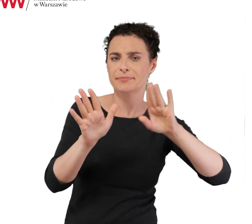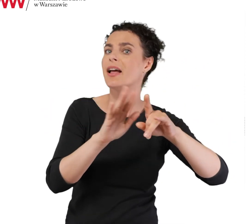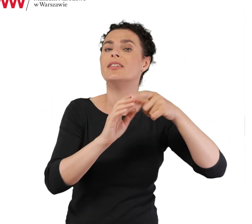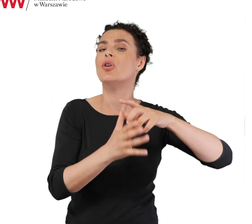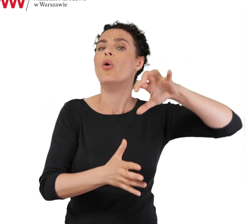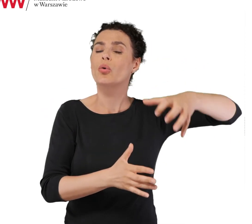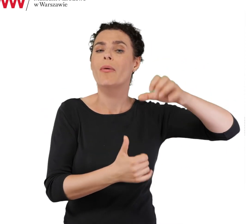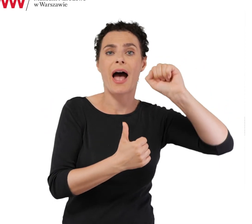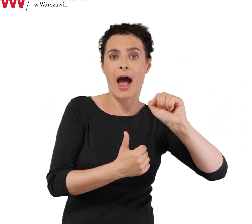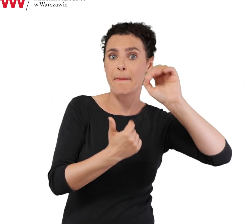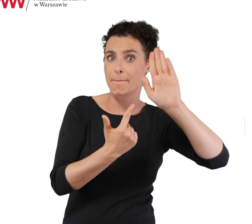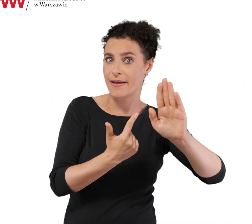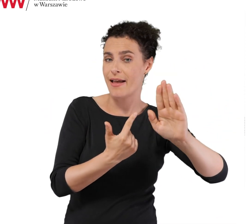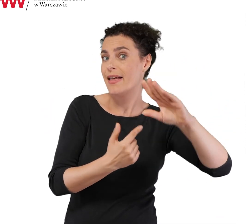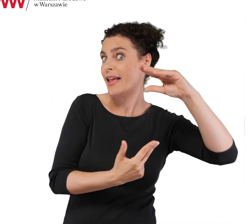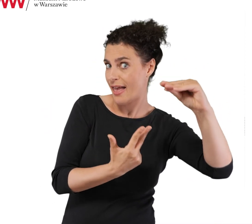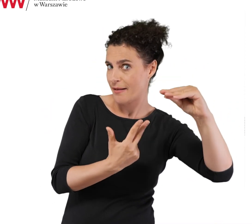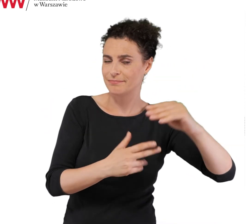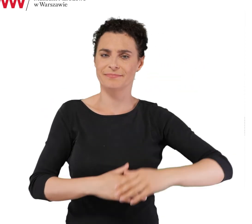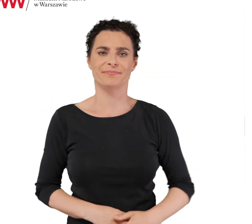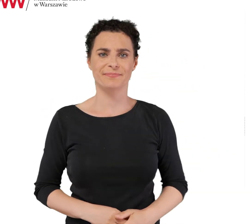zaliczanymi do typów A, B i E.